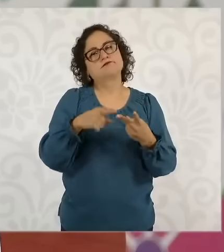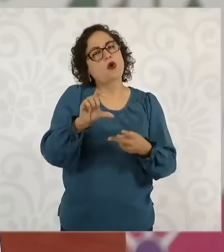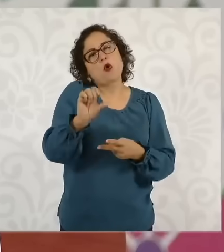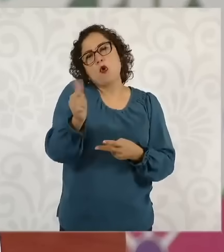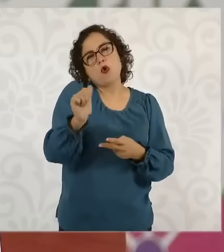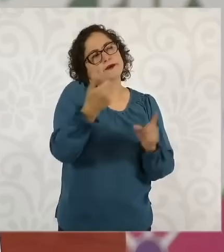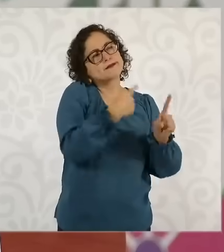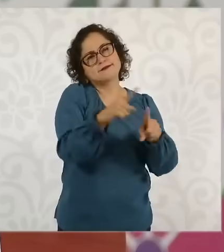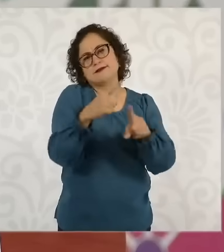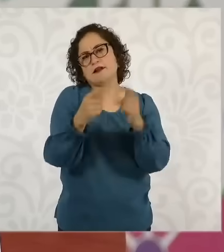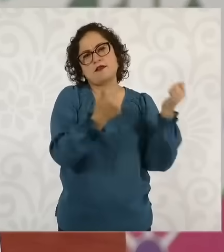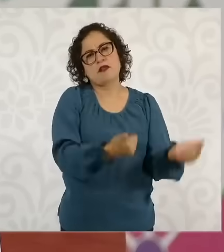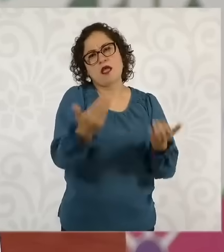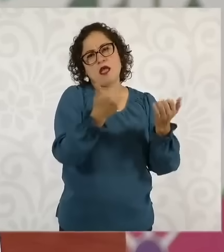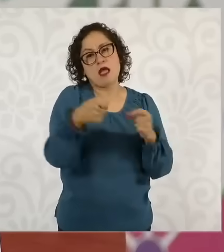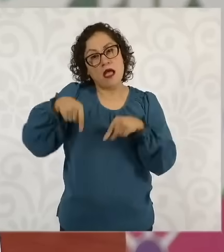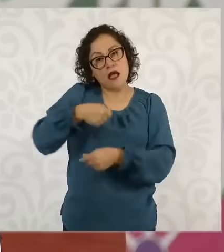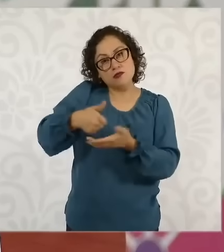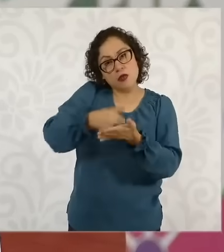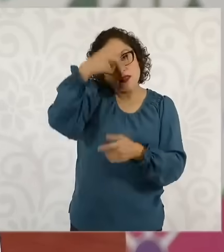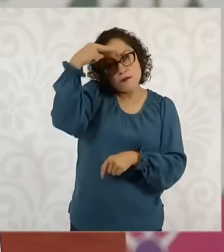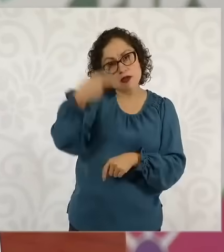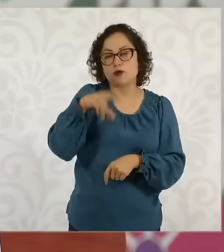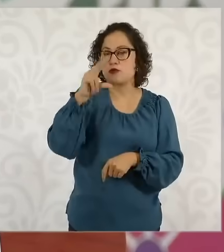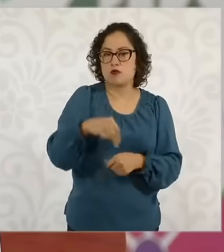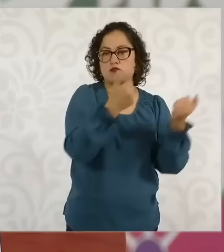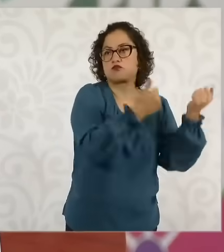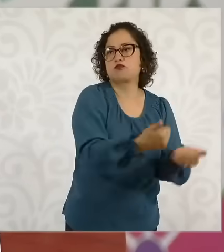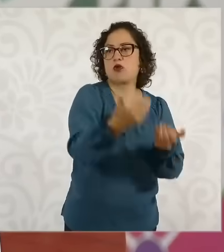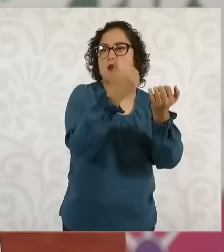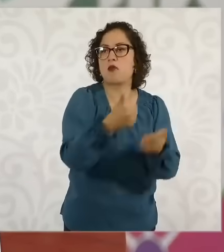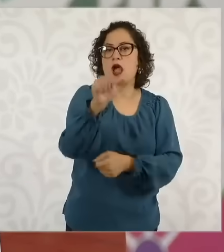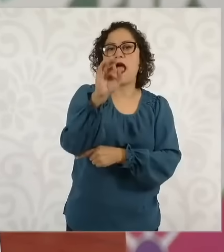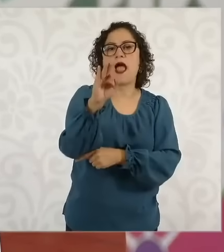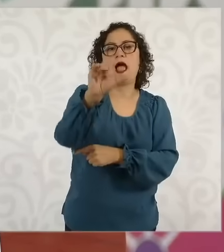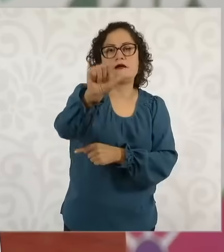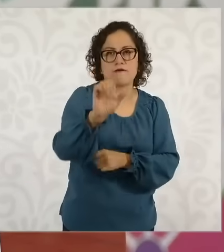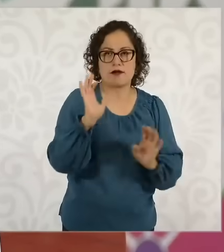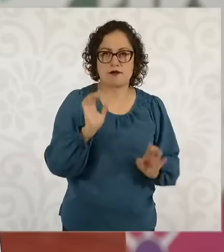empresas. allá tiene que instalarse pues todas las aduanas, los recintos fiscales, porque todo eso